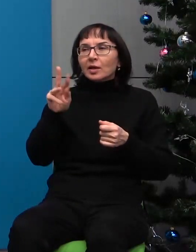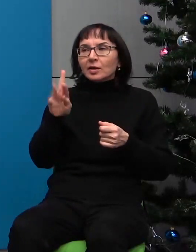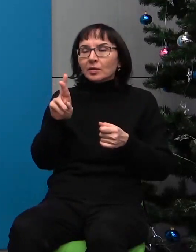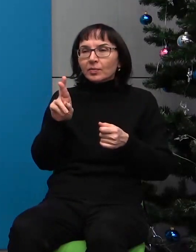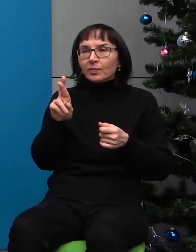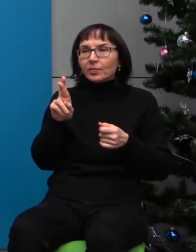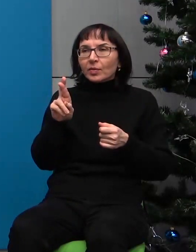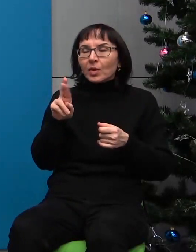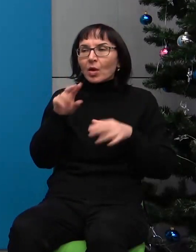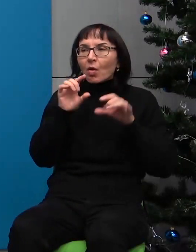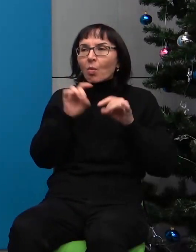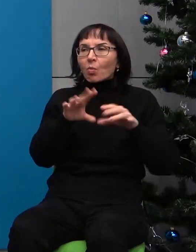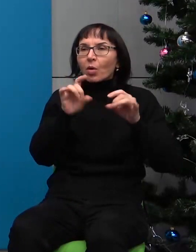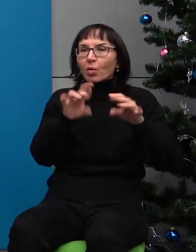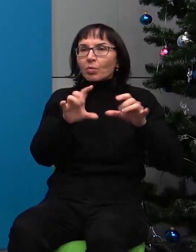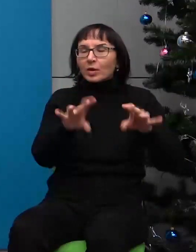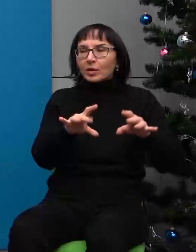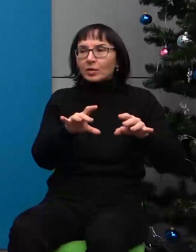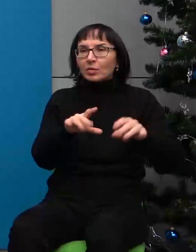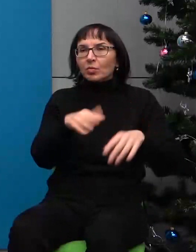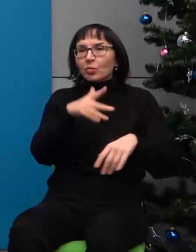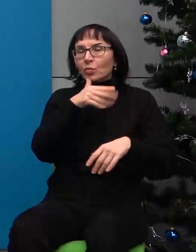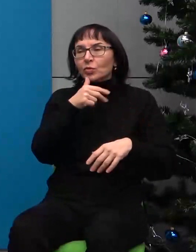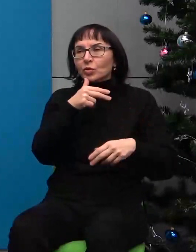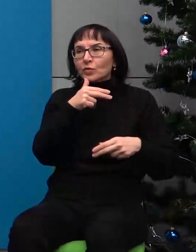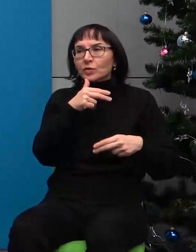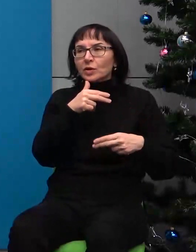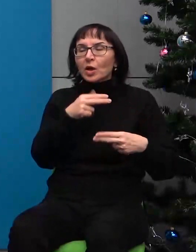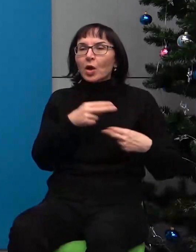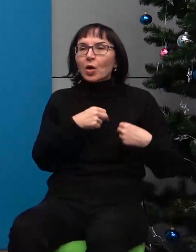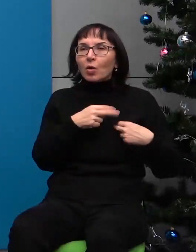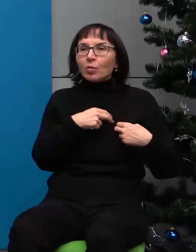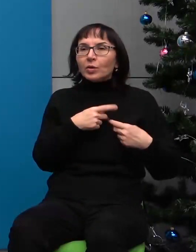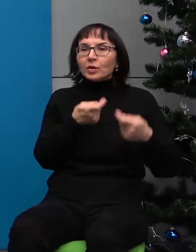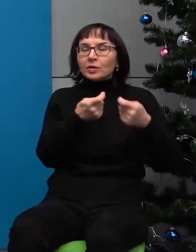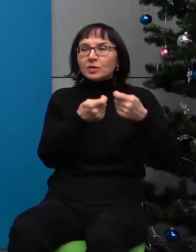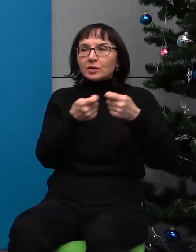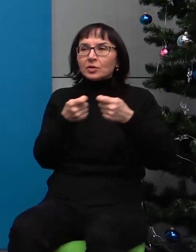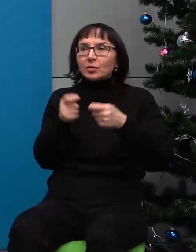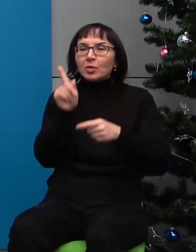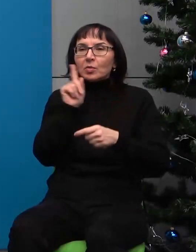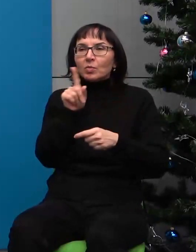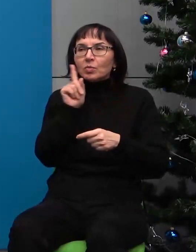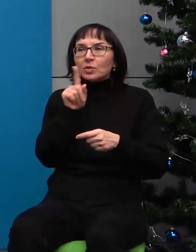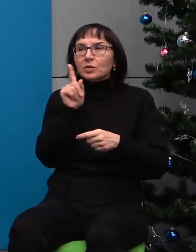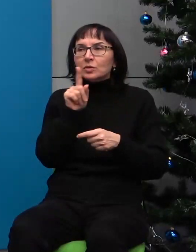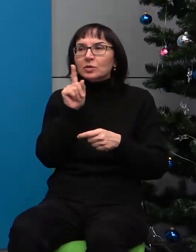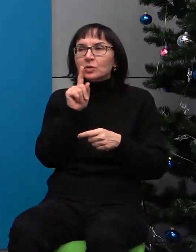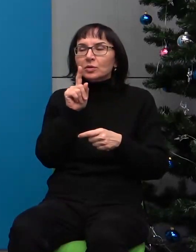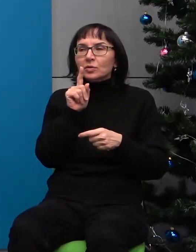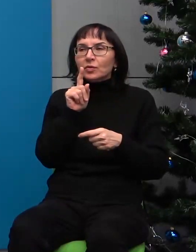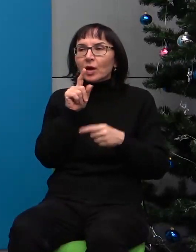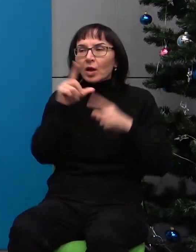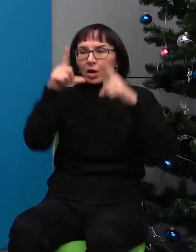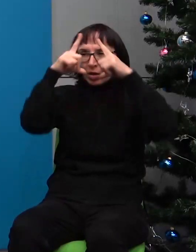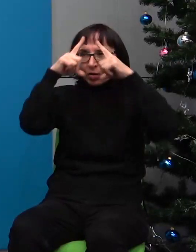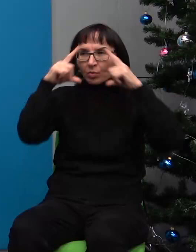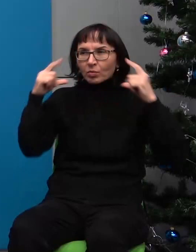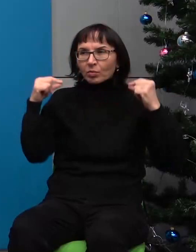i zastrzelił takiego mężczyznę wątłego z trójkątną twarzą, który niósł chleb w kieszeni. I to był Bruno Schulz.